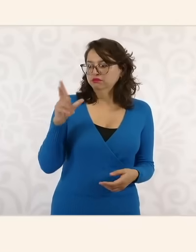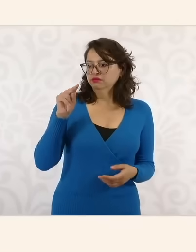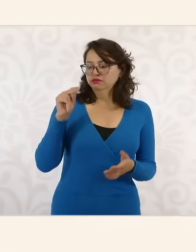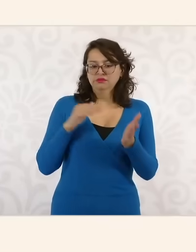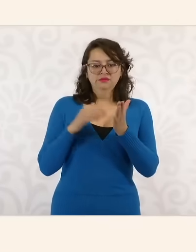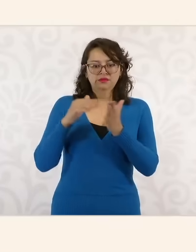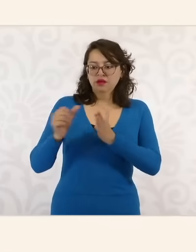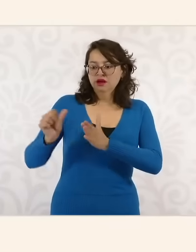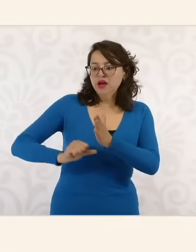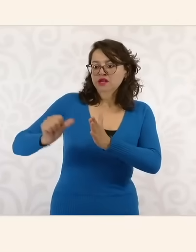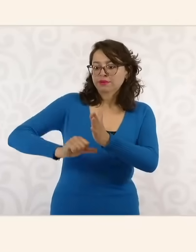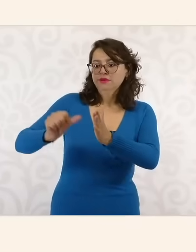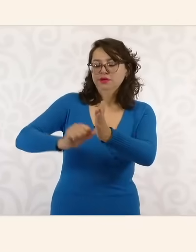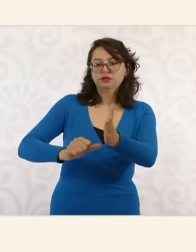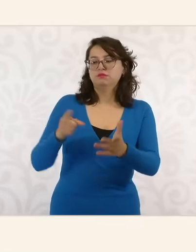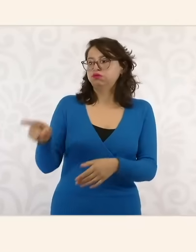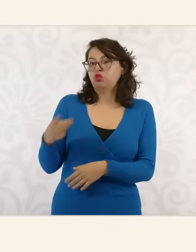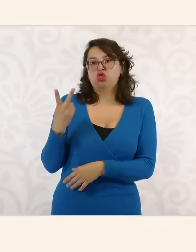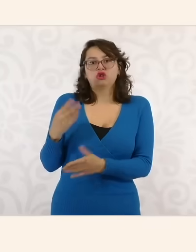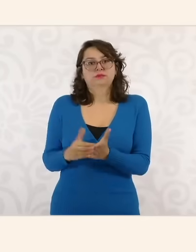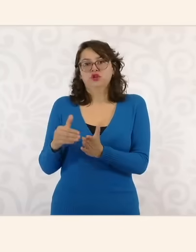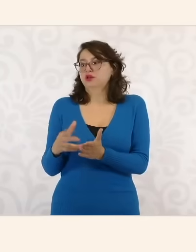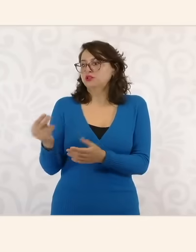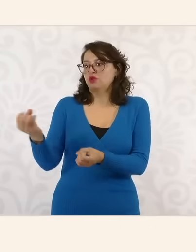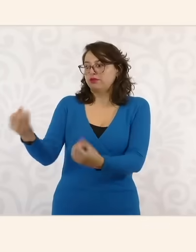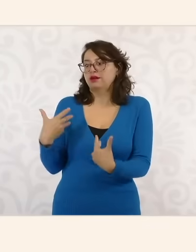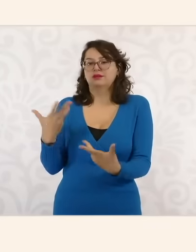pues que alguien no entregue 2 y medio millones sí te hace la diferencia entre que haya abasto